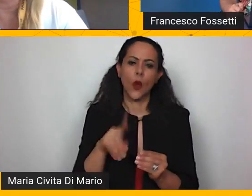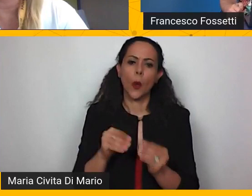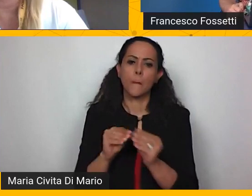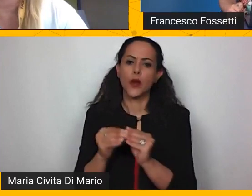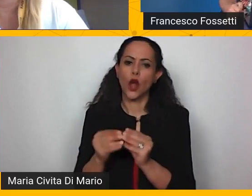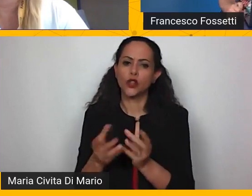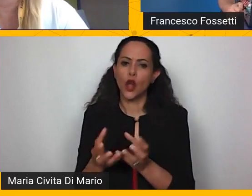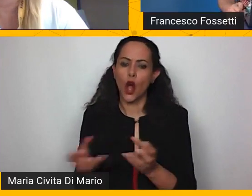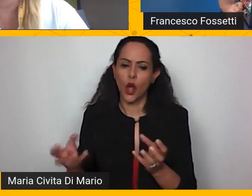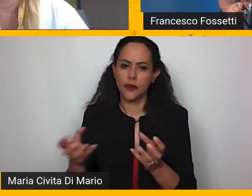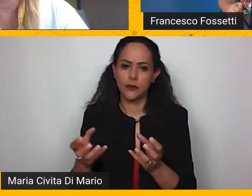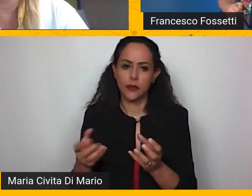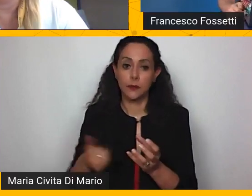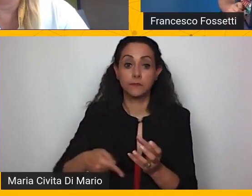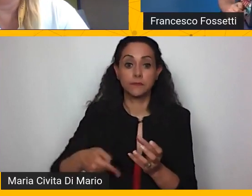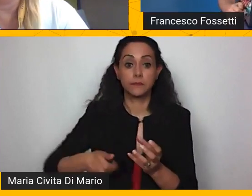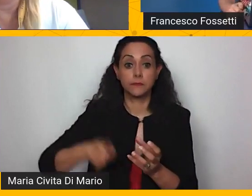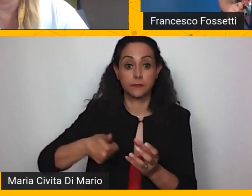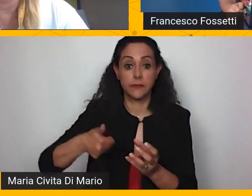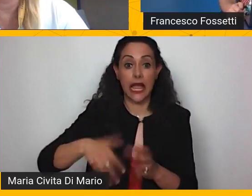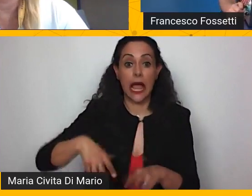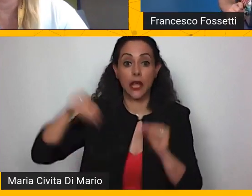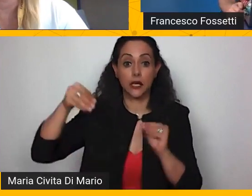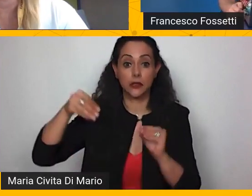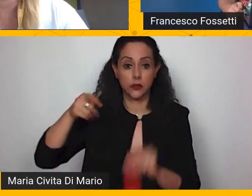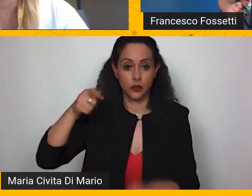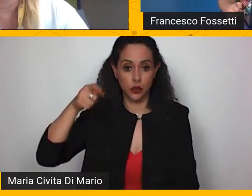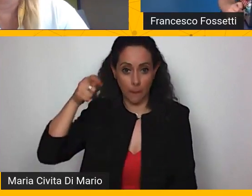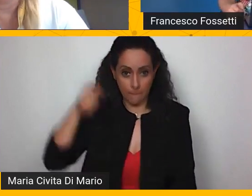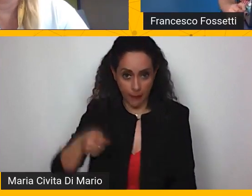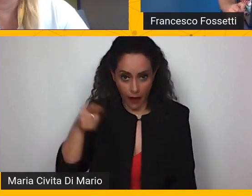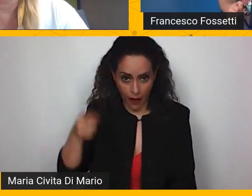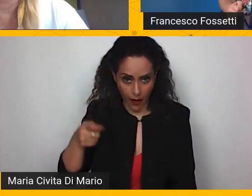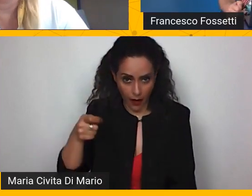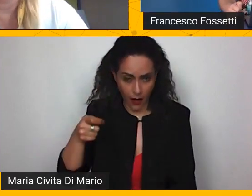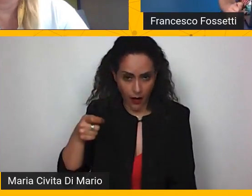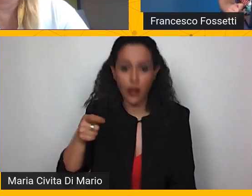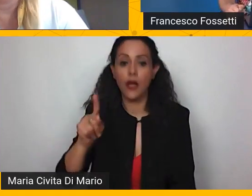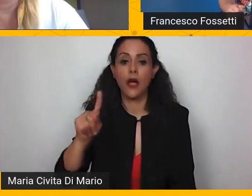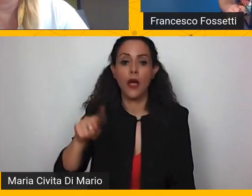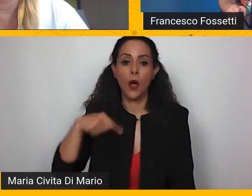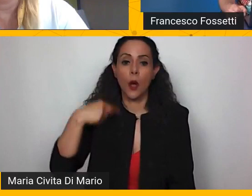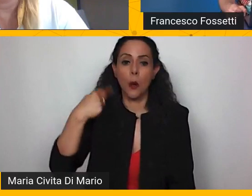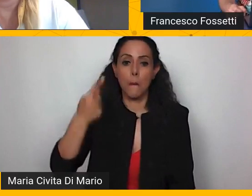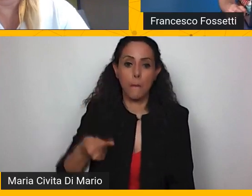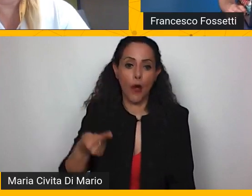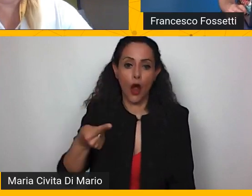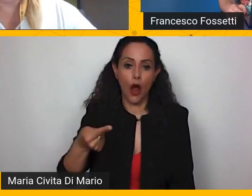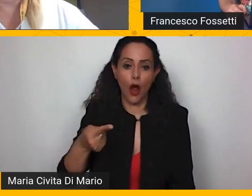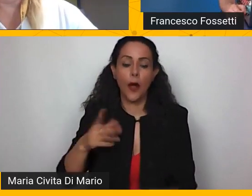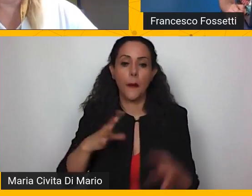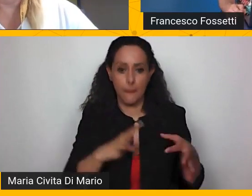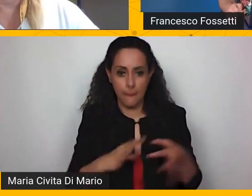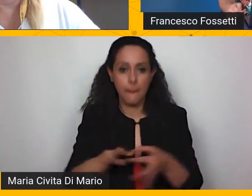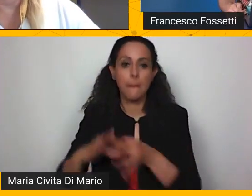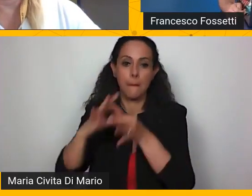dei prodotti che in primis si